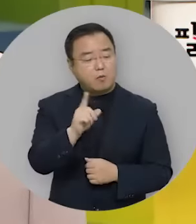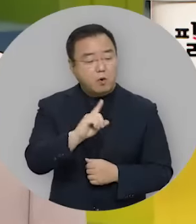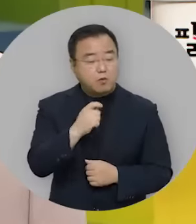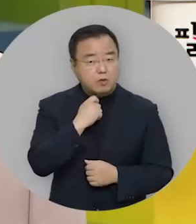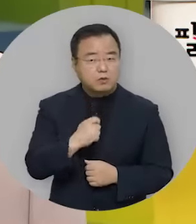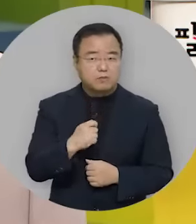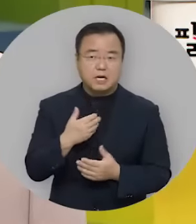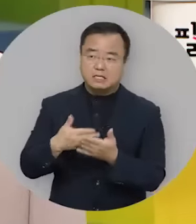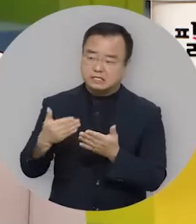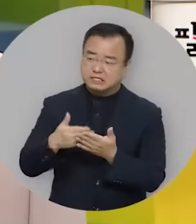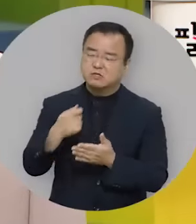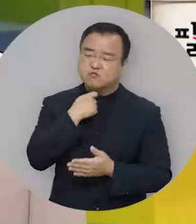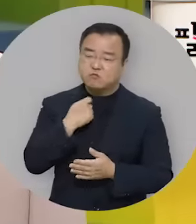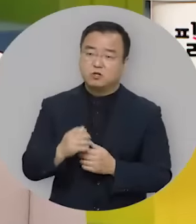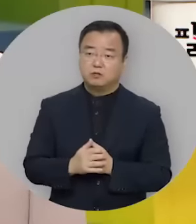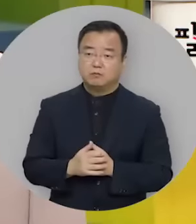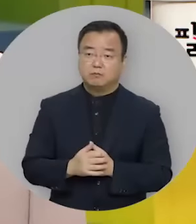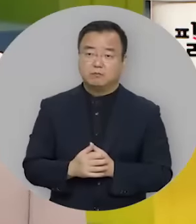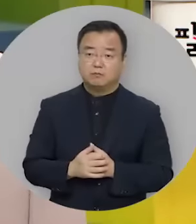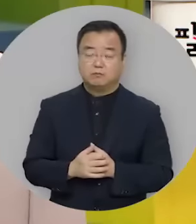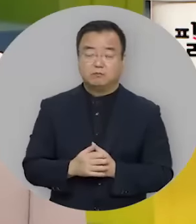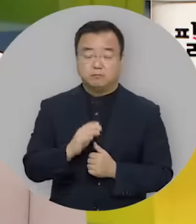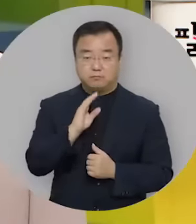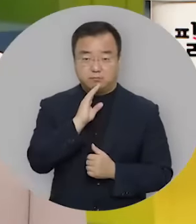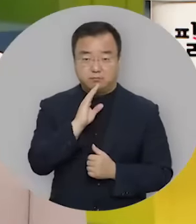'그림 그리면 안 돼?'라고 얘기를 하더라고요.